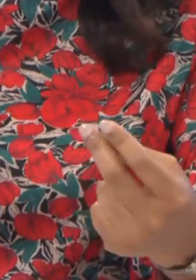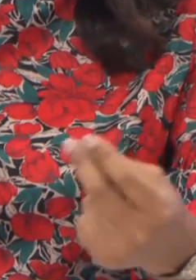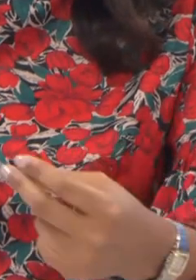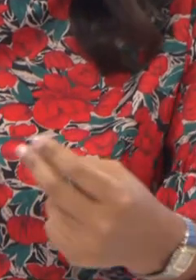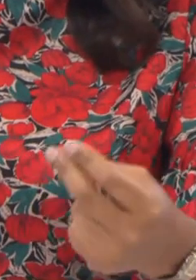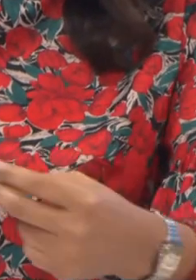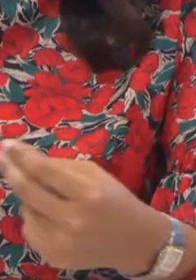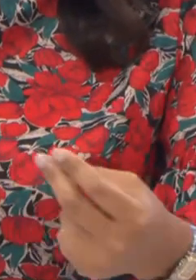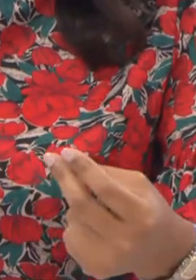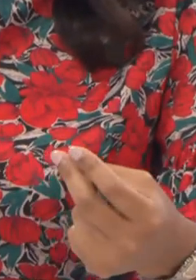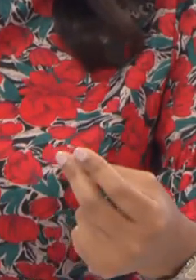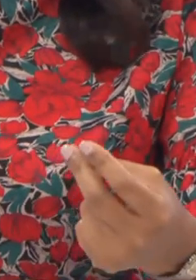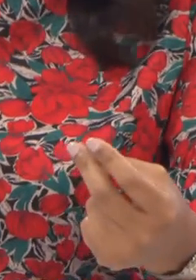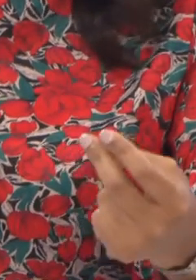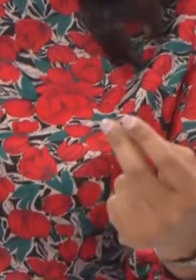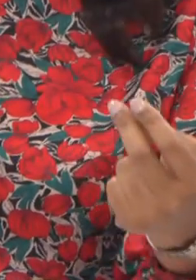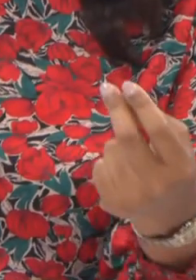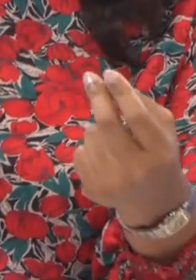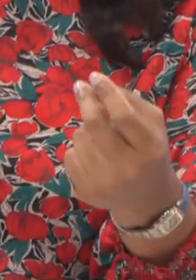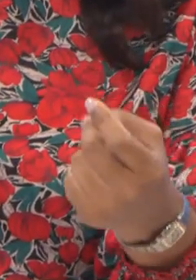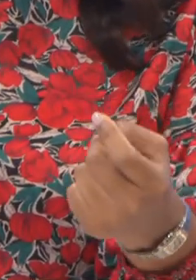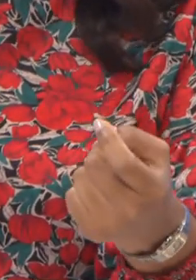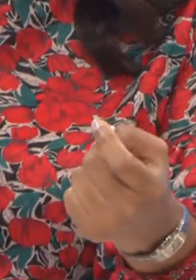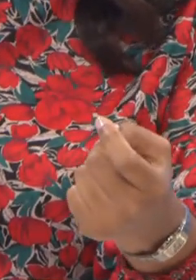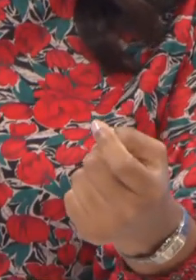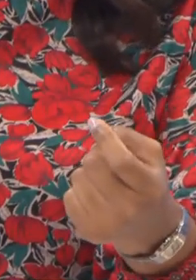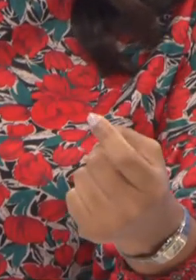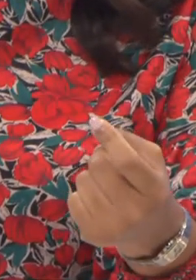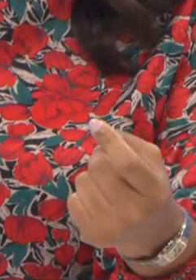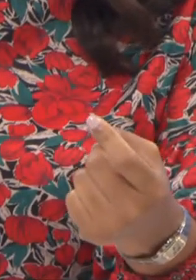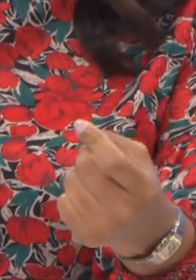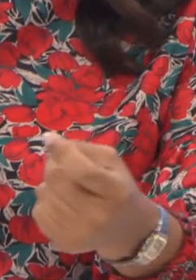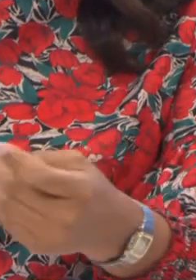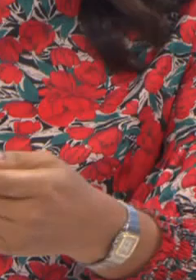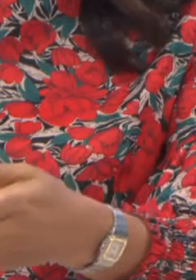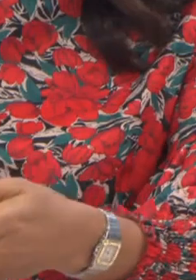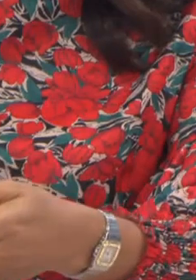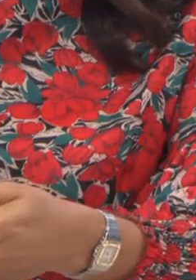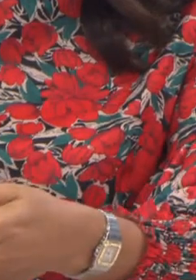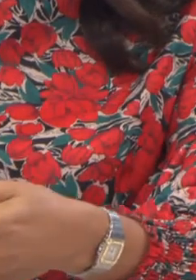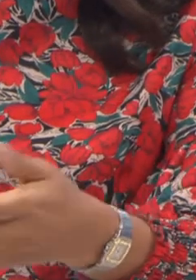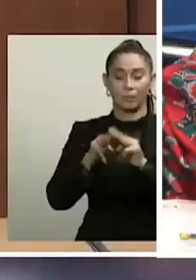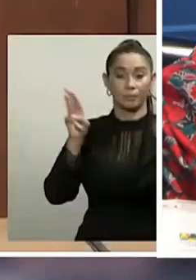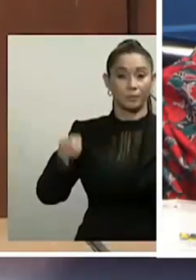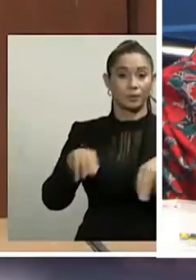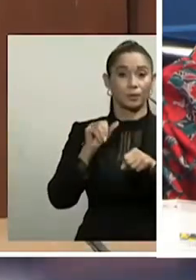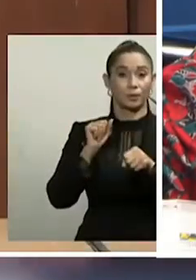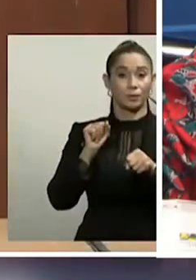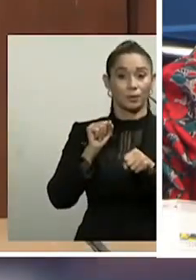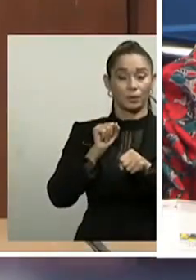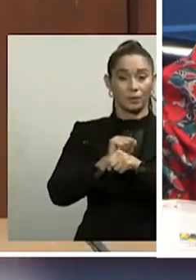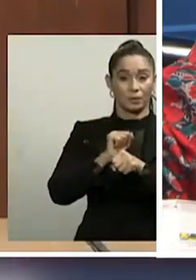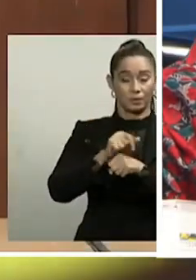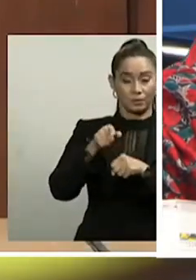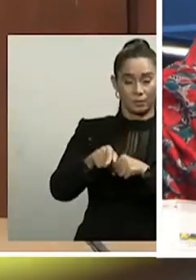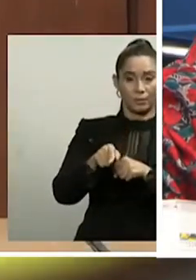oportuna en el momento en el que así se emitió el decreto comunicar que eso había sucedido como